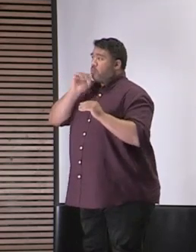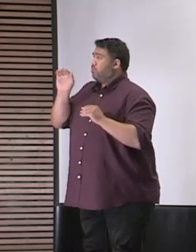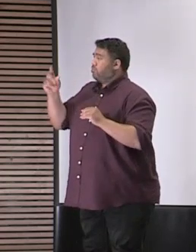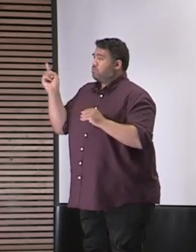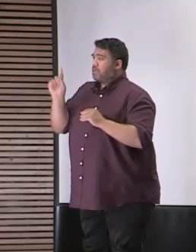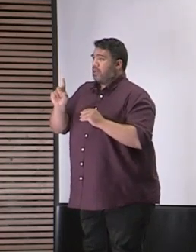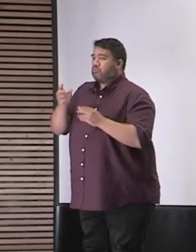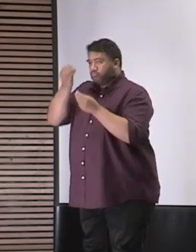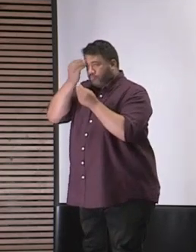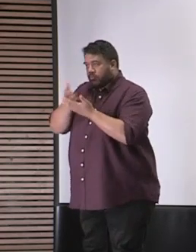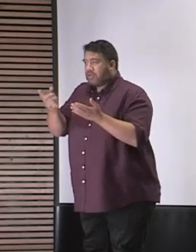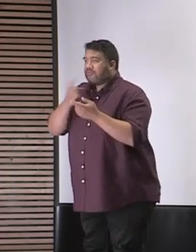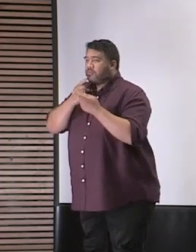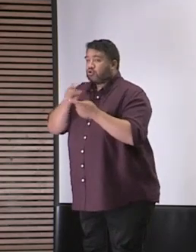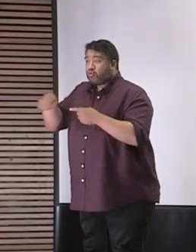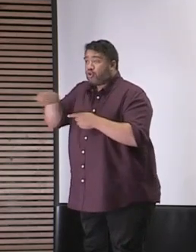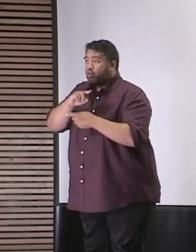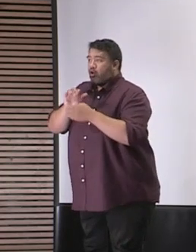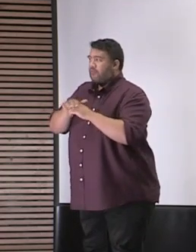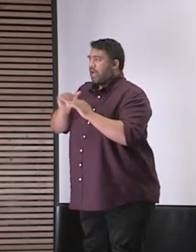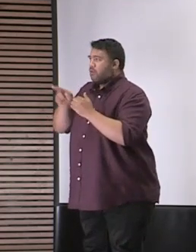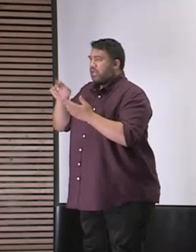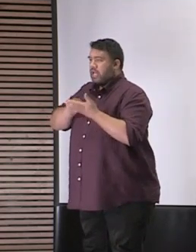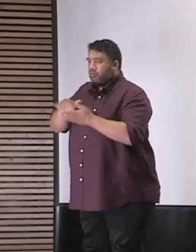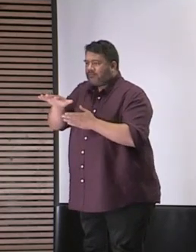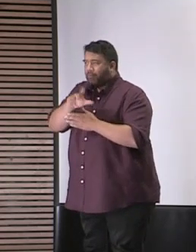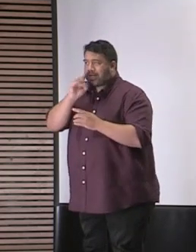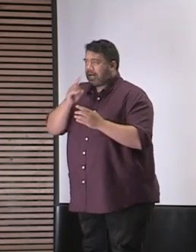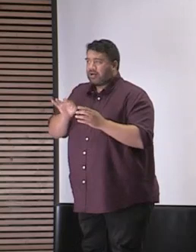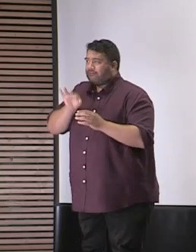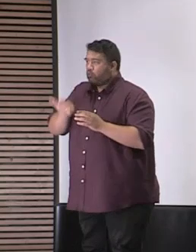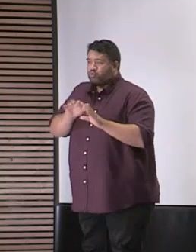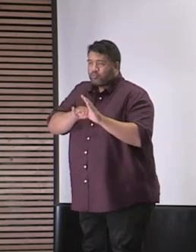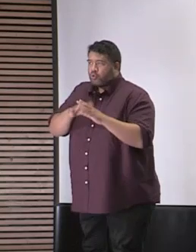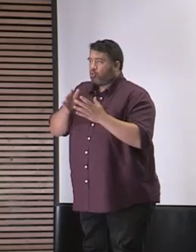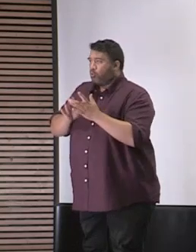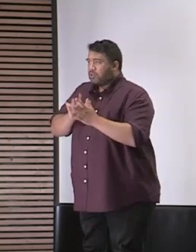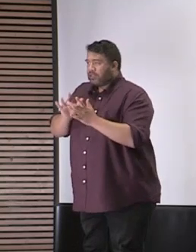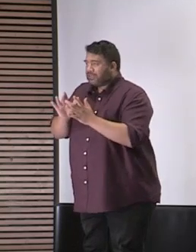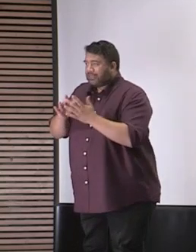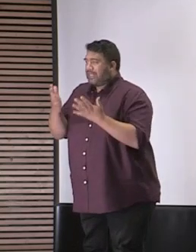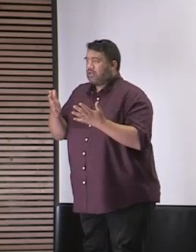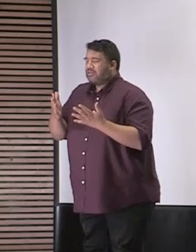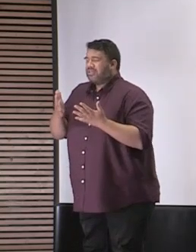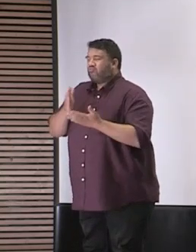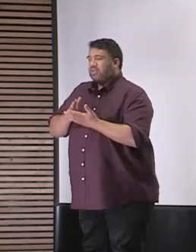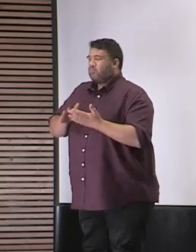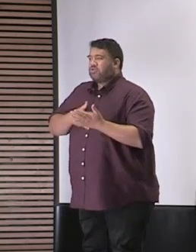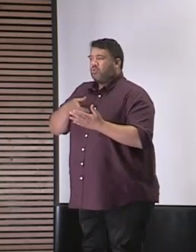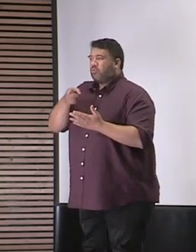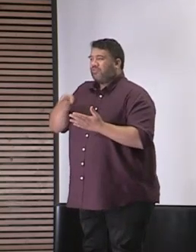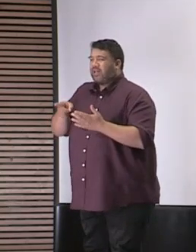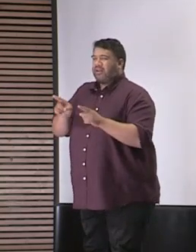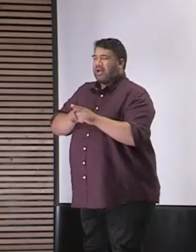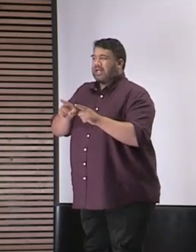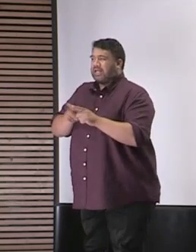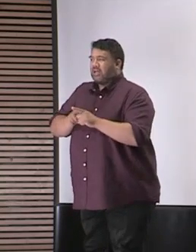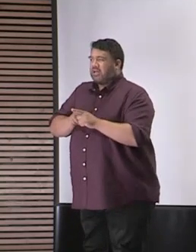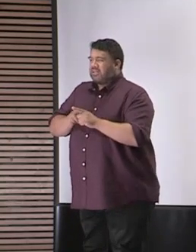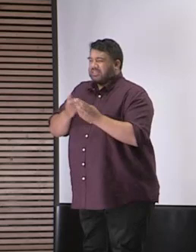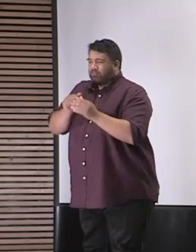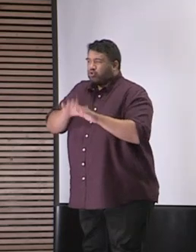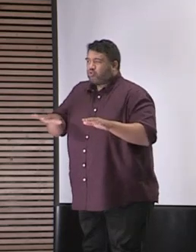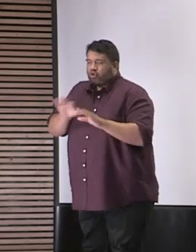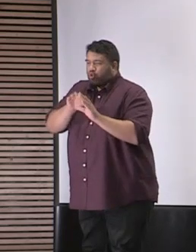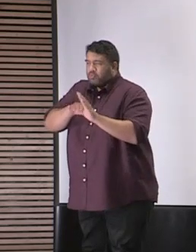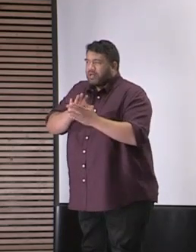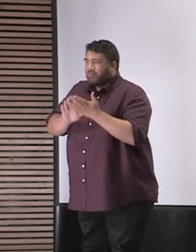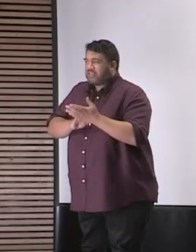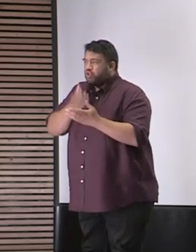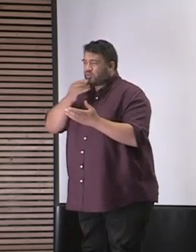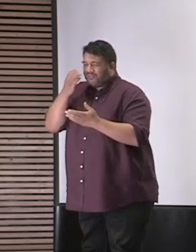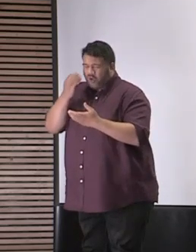obtener acceso al aprendizaje en